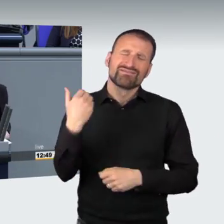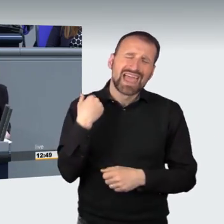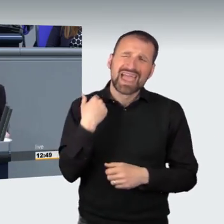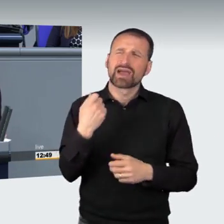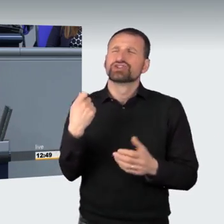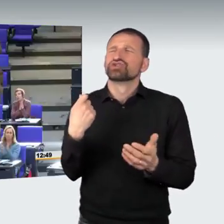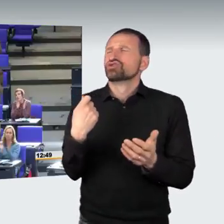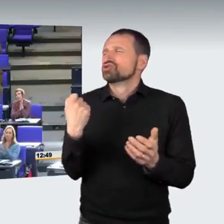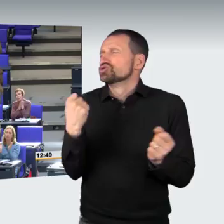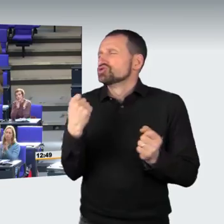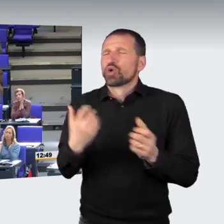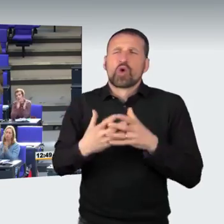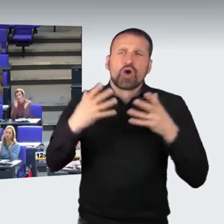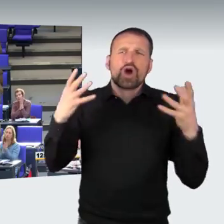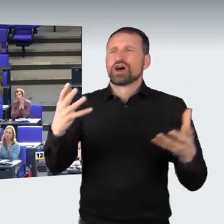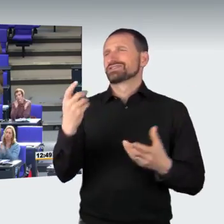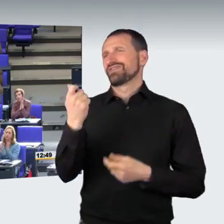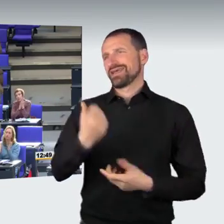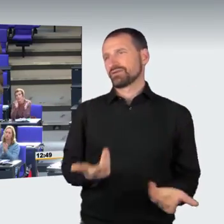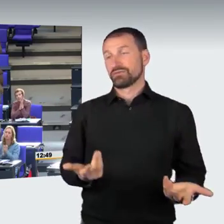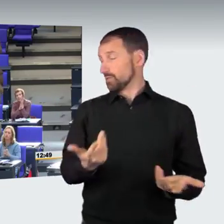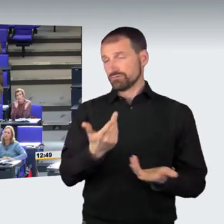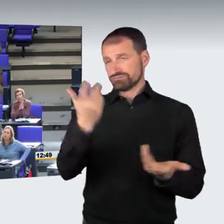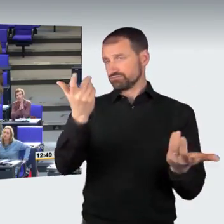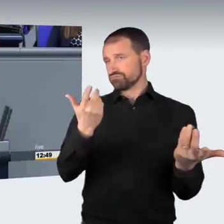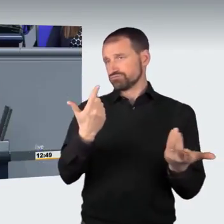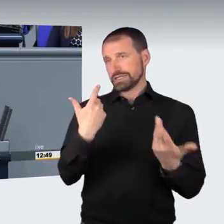(Applaus)